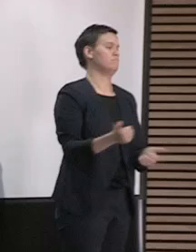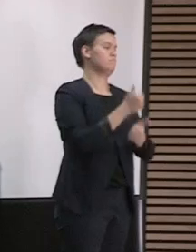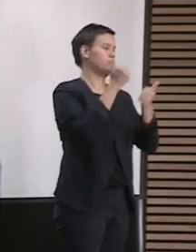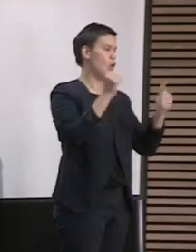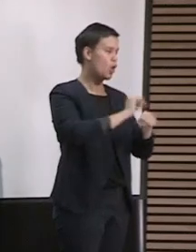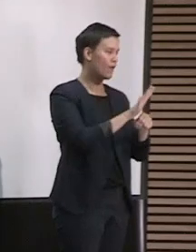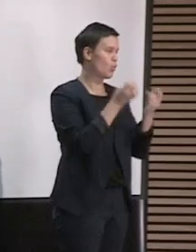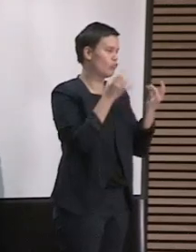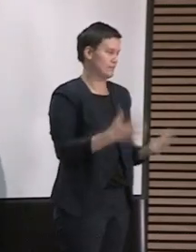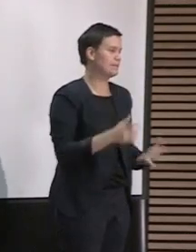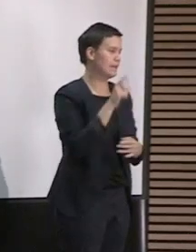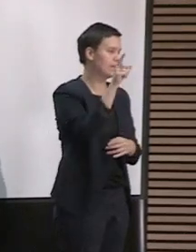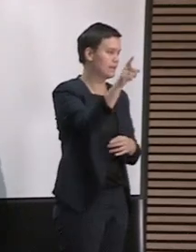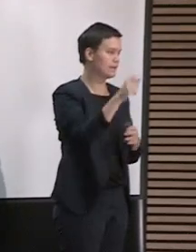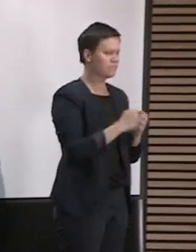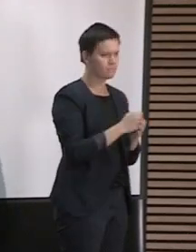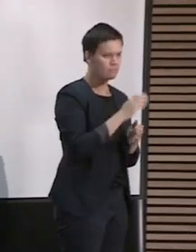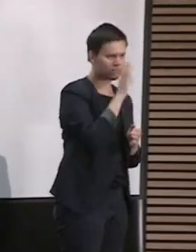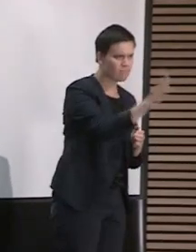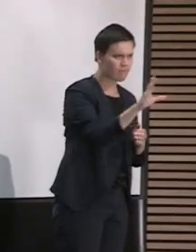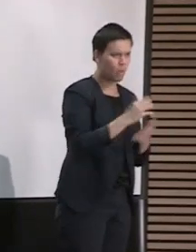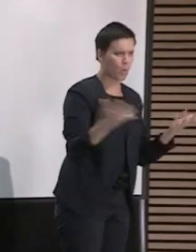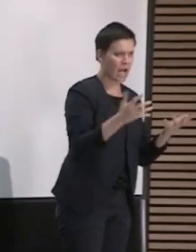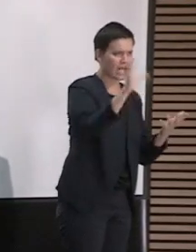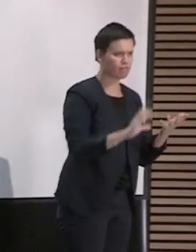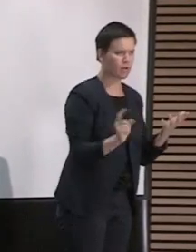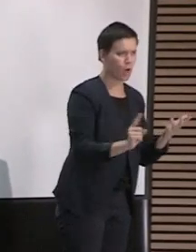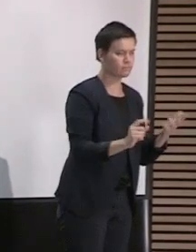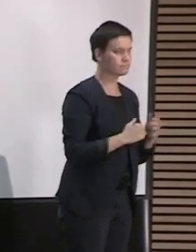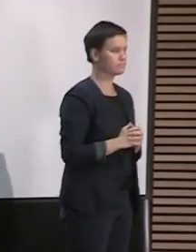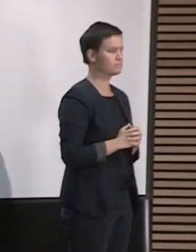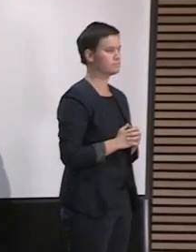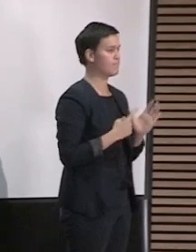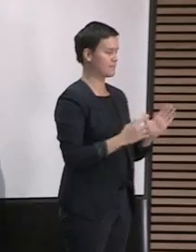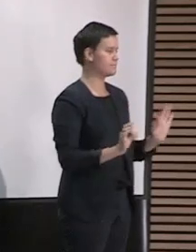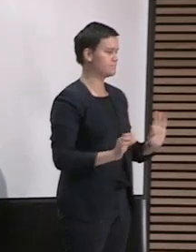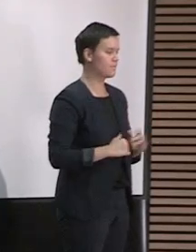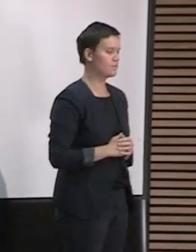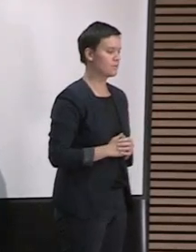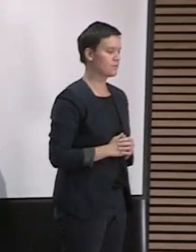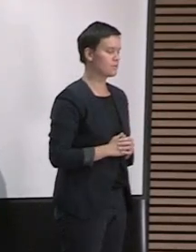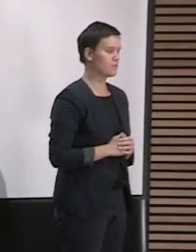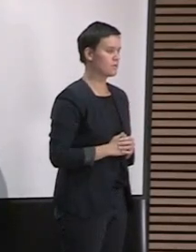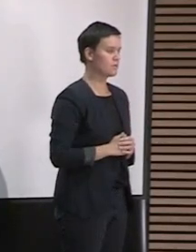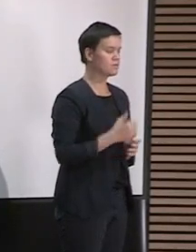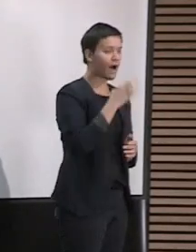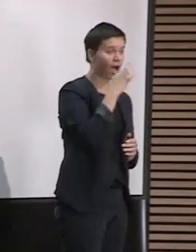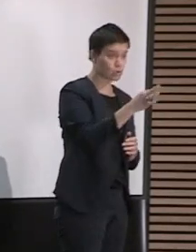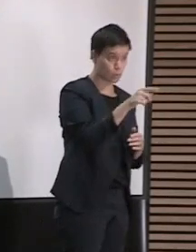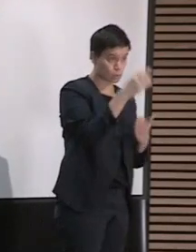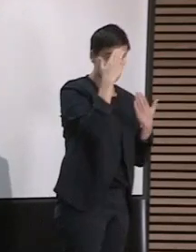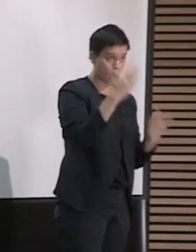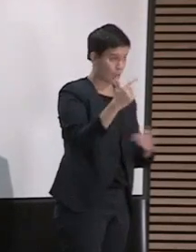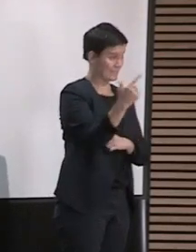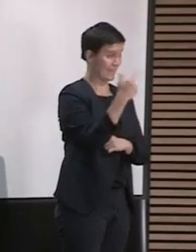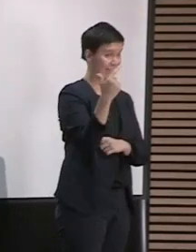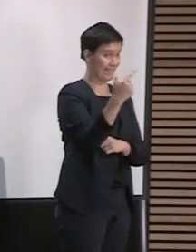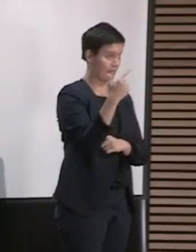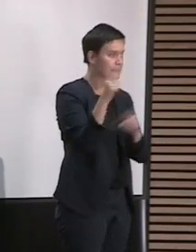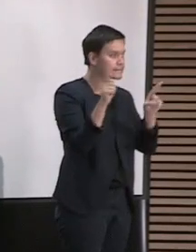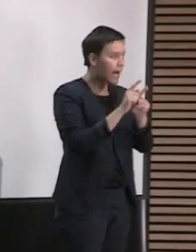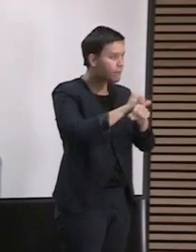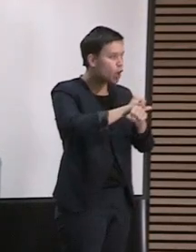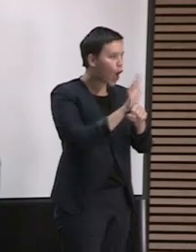me he urunga nui o COVID. Na